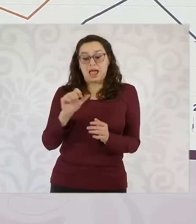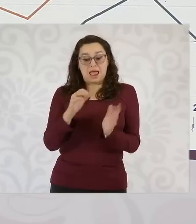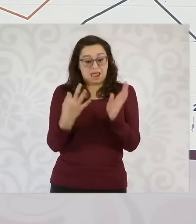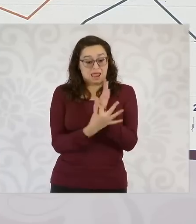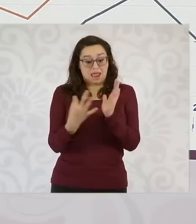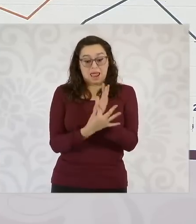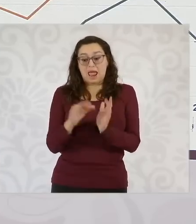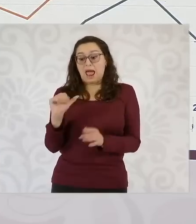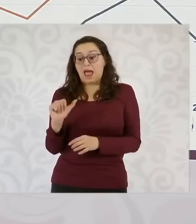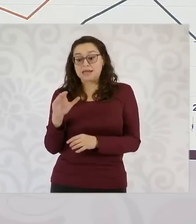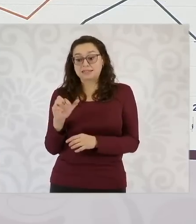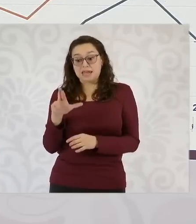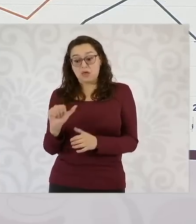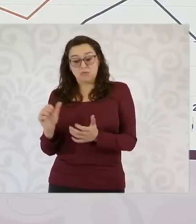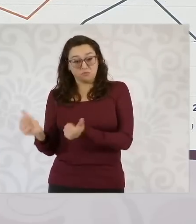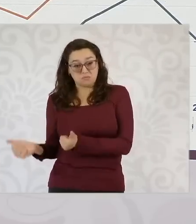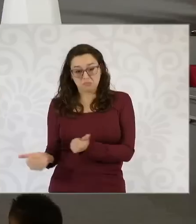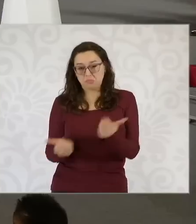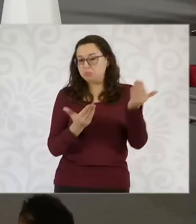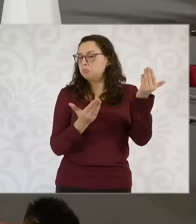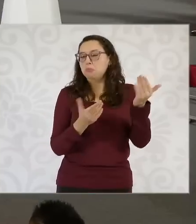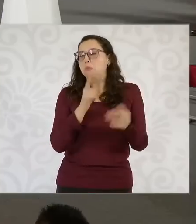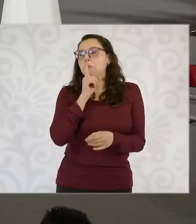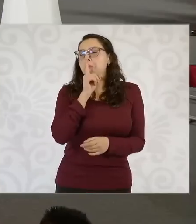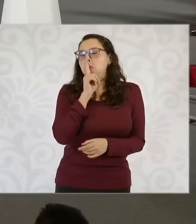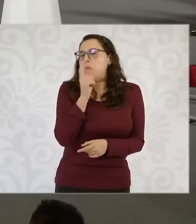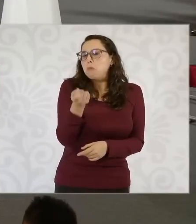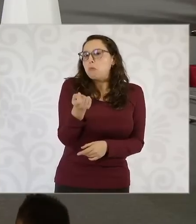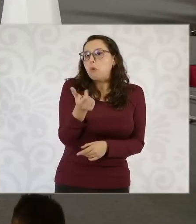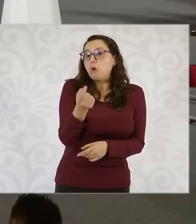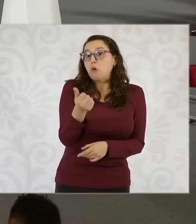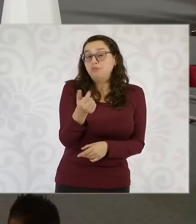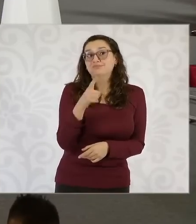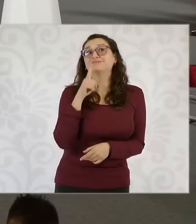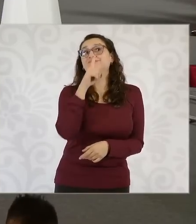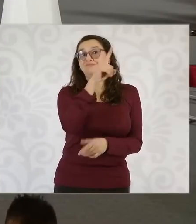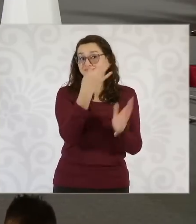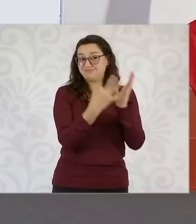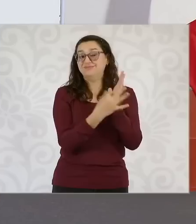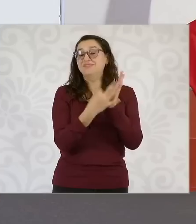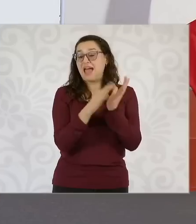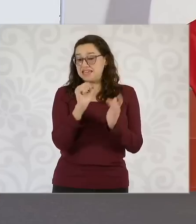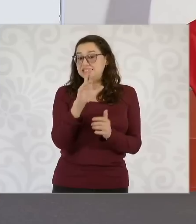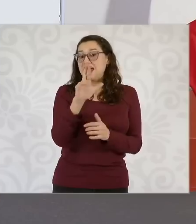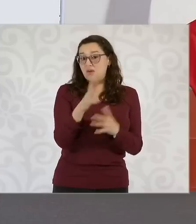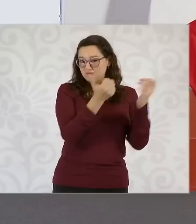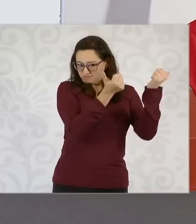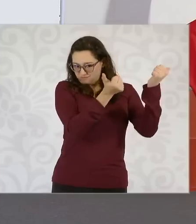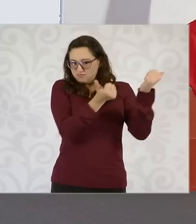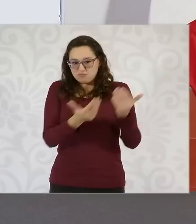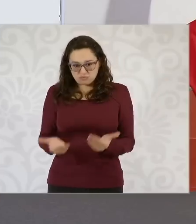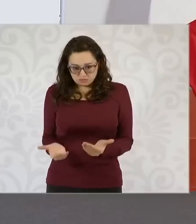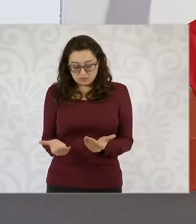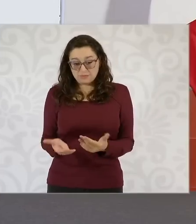del que exporta aquí lo ven ustedes en color naranja es lo que importamos desde Estados